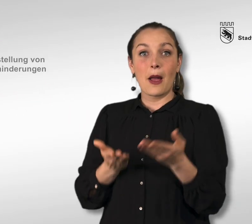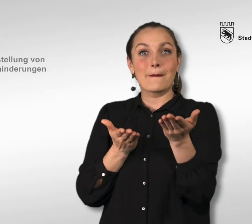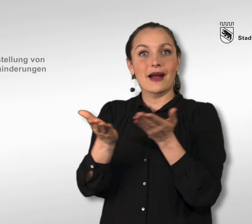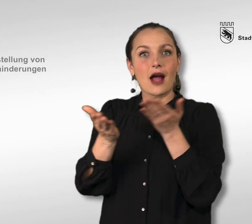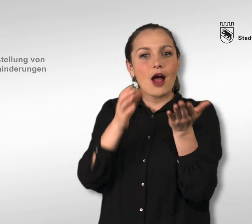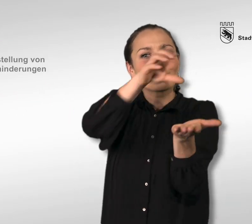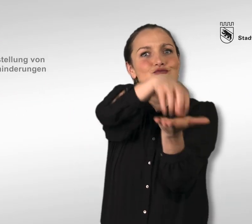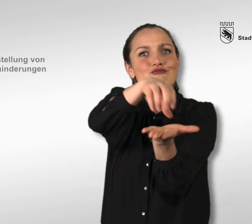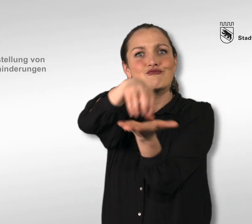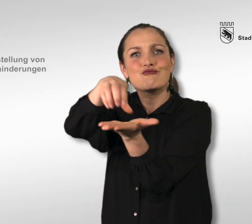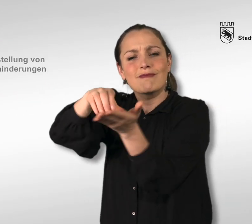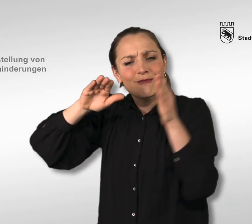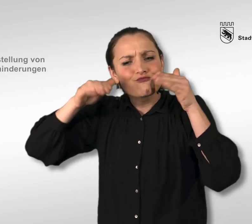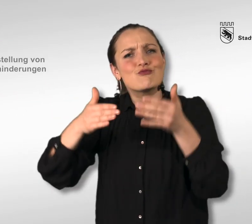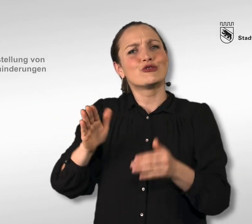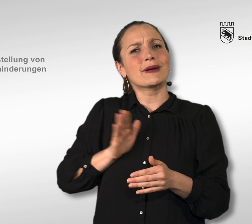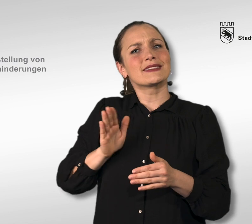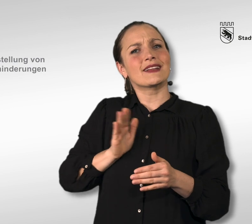Spezialisierte Beratungsstellen